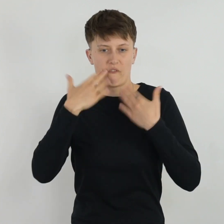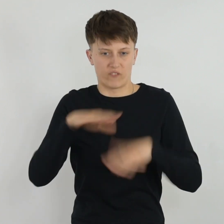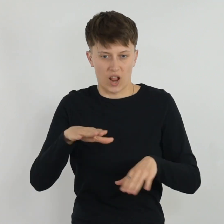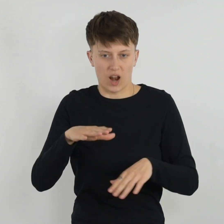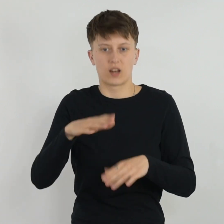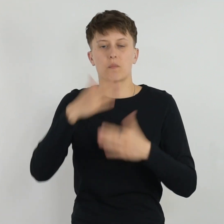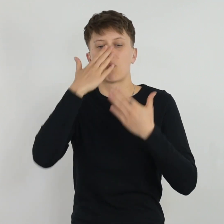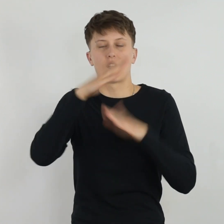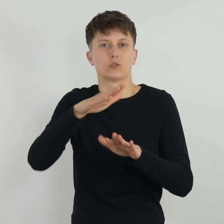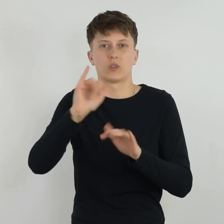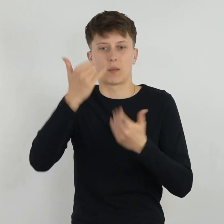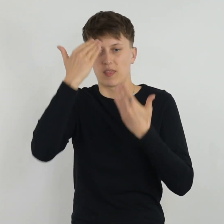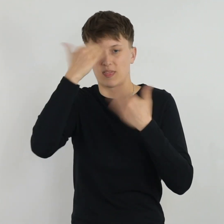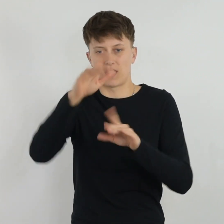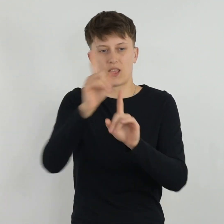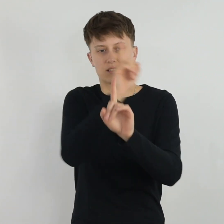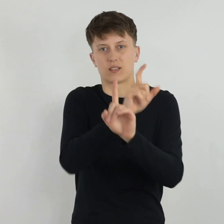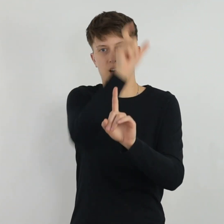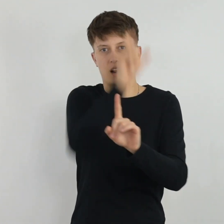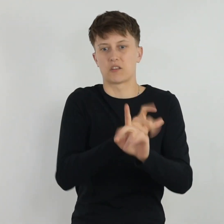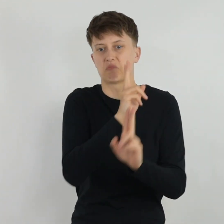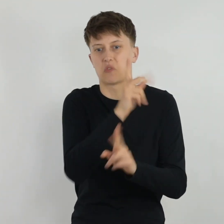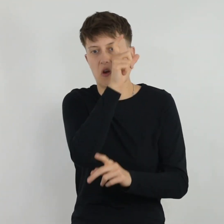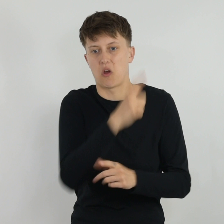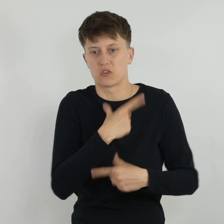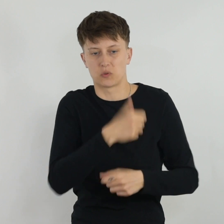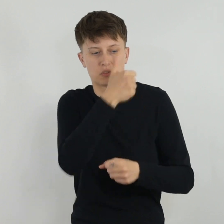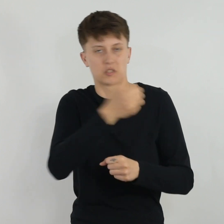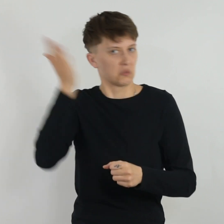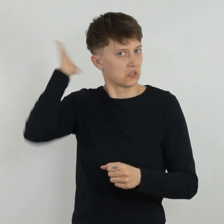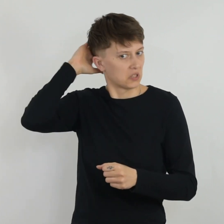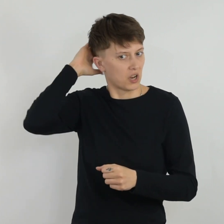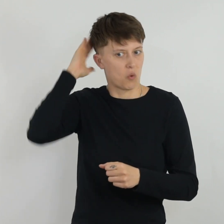przed nieznanym oprawcą,